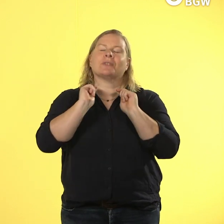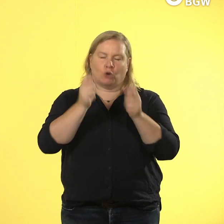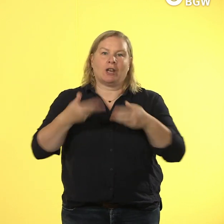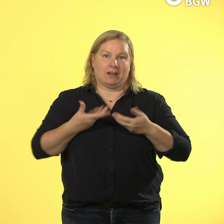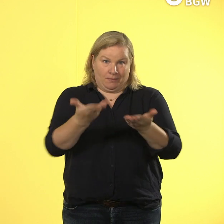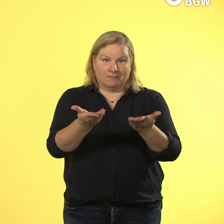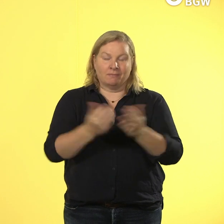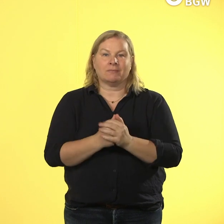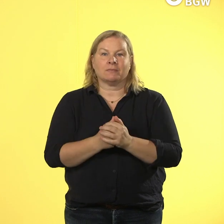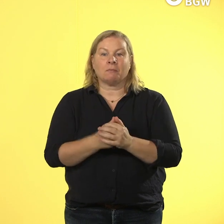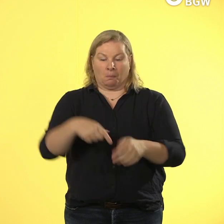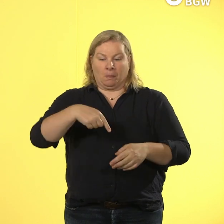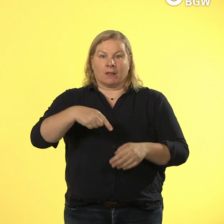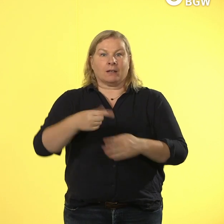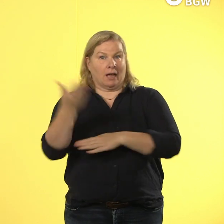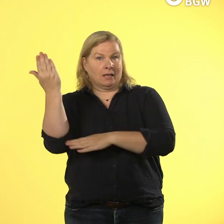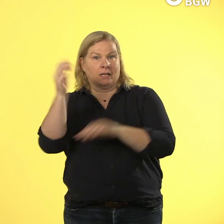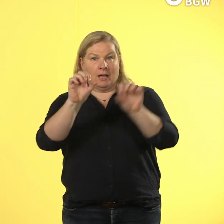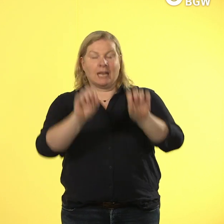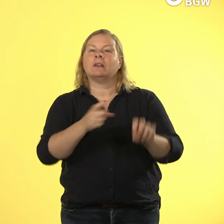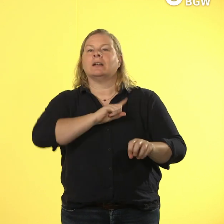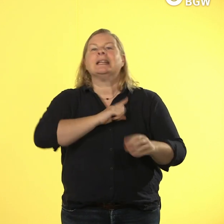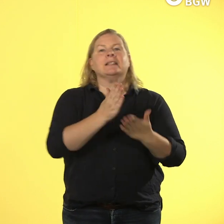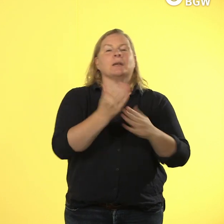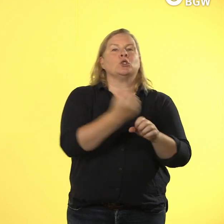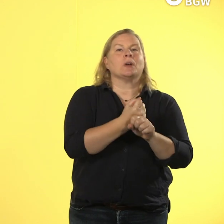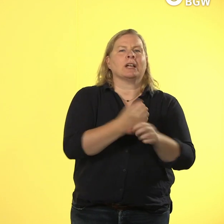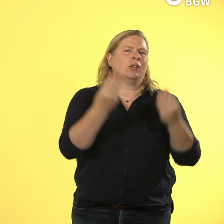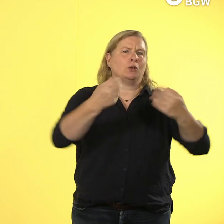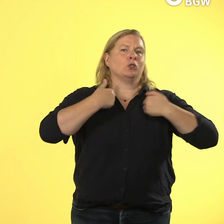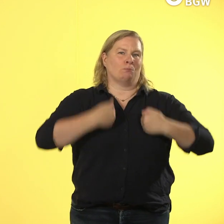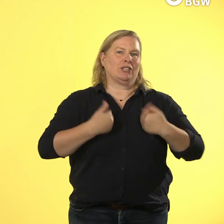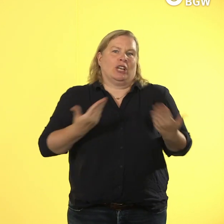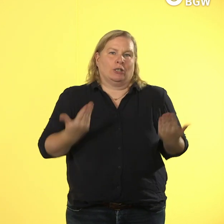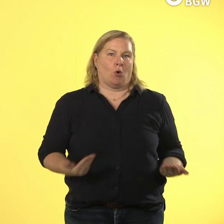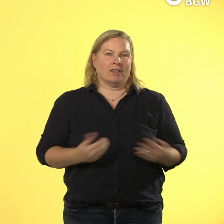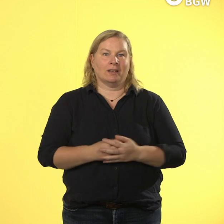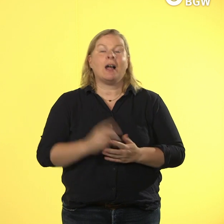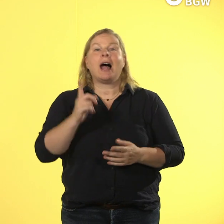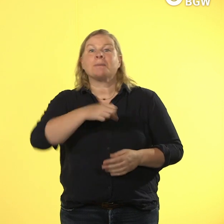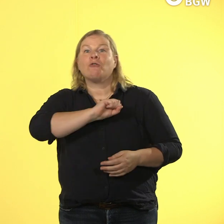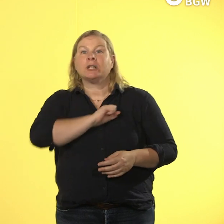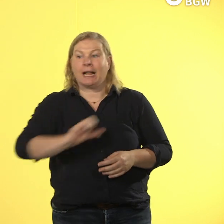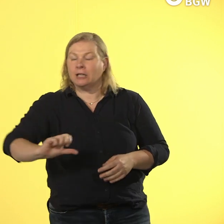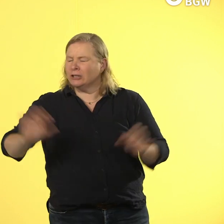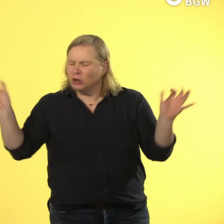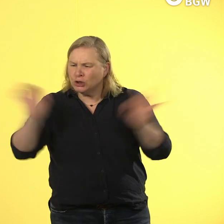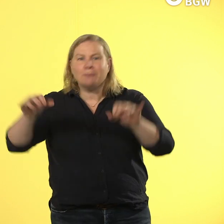Es sind ganz menschliche Dinge. Der Vorteil von einem Worst-Case-Szenario ist: Wir haben einen messerscharfen Fokus auf Dinge,